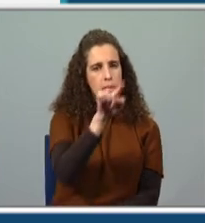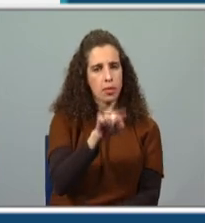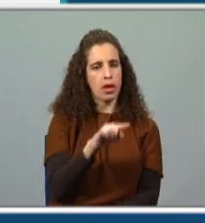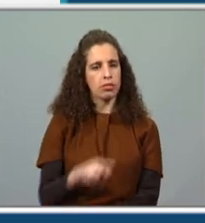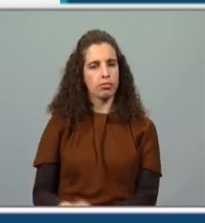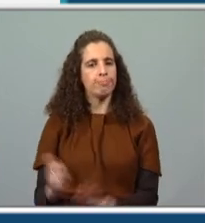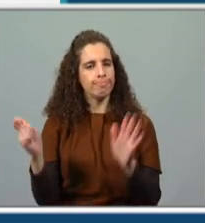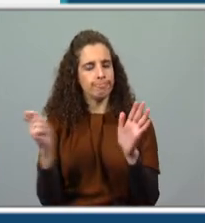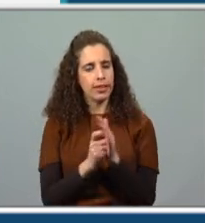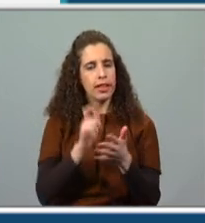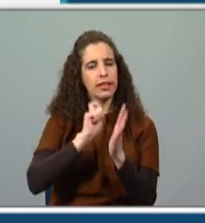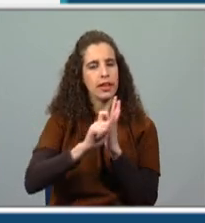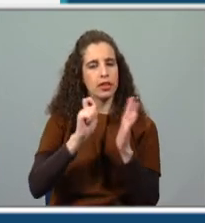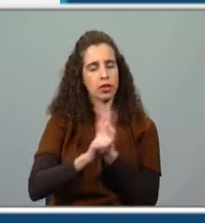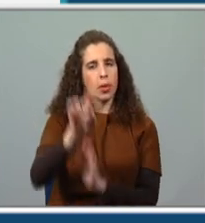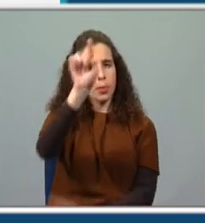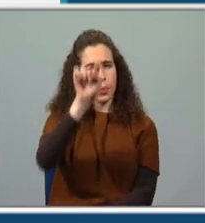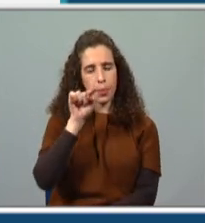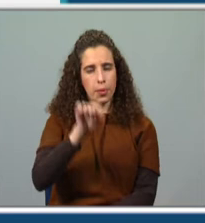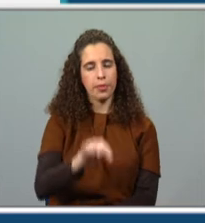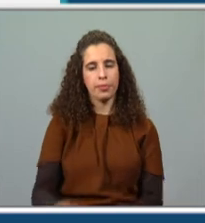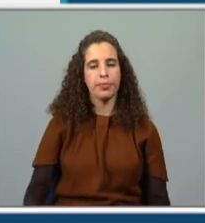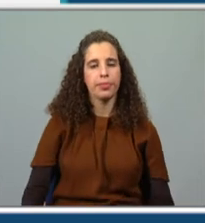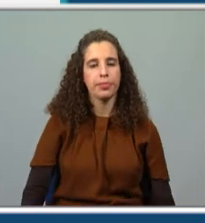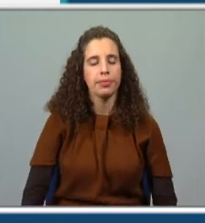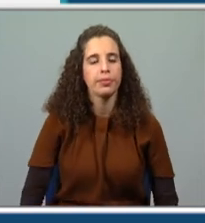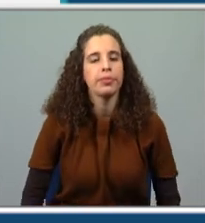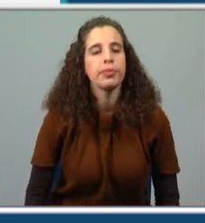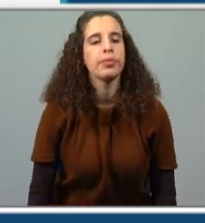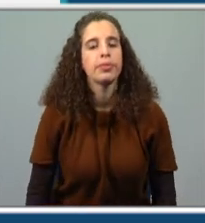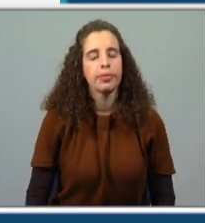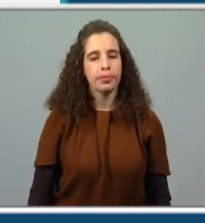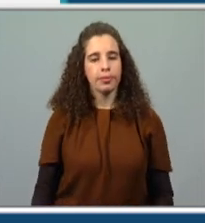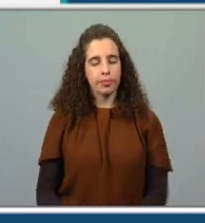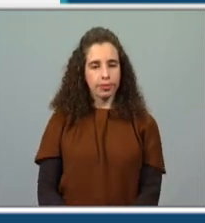assinala na escrita com o ponto de exclamação ou aqui passar a mostrar 用點書寫的標記感嘆號或此處更改為顯示